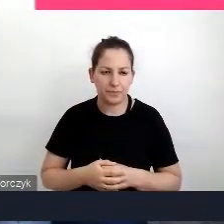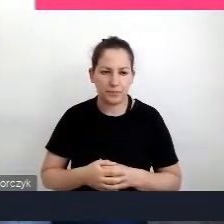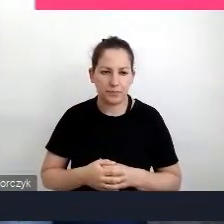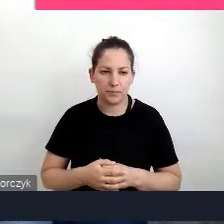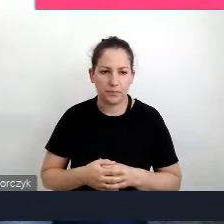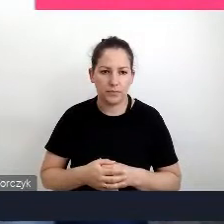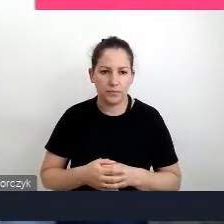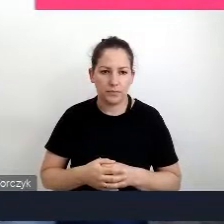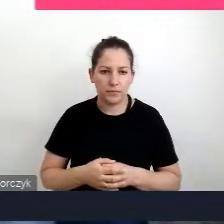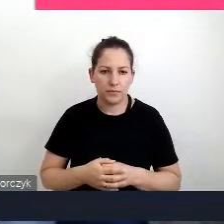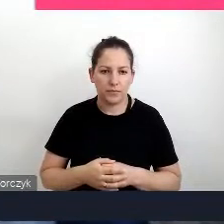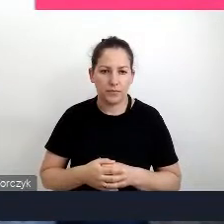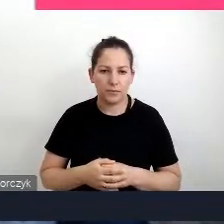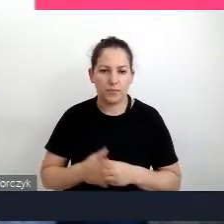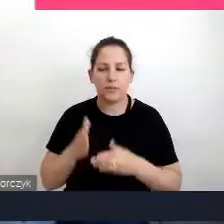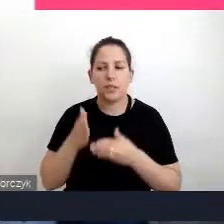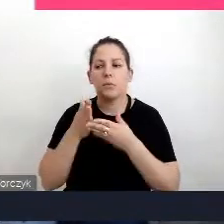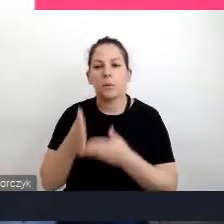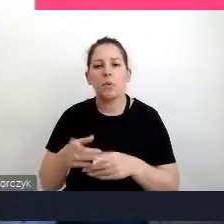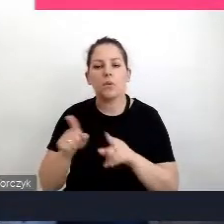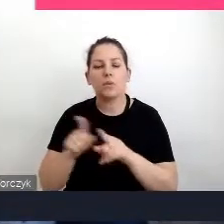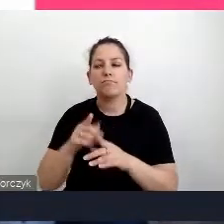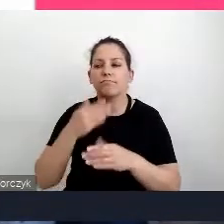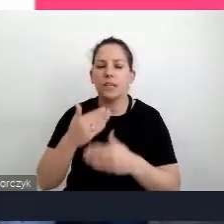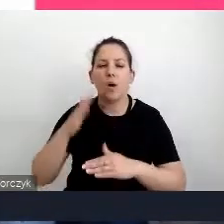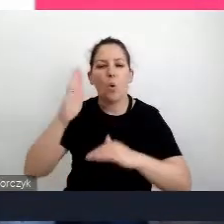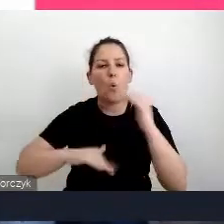które pomogą w przyszłości odbudować Ukrainę.